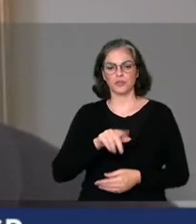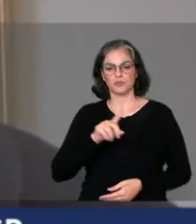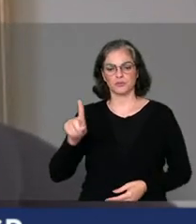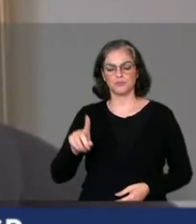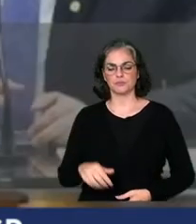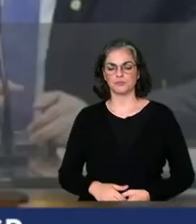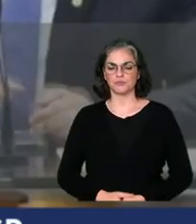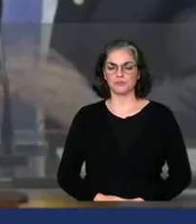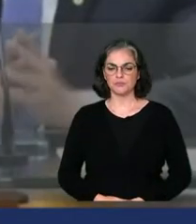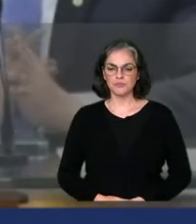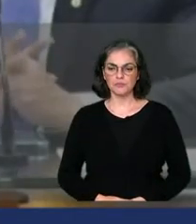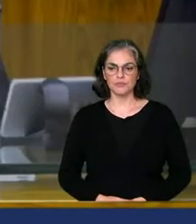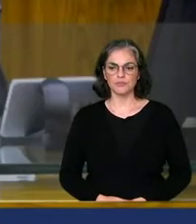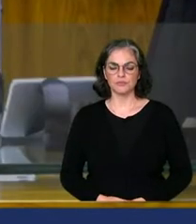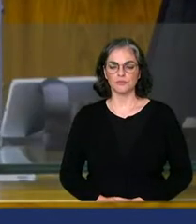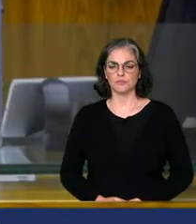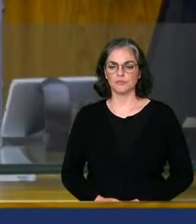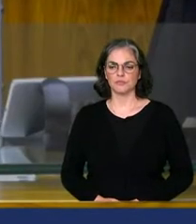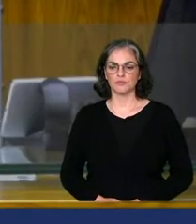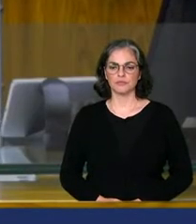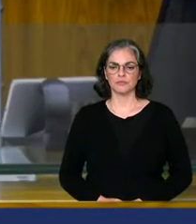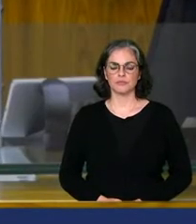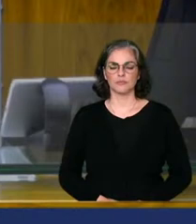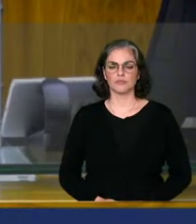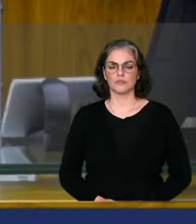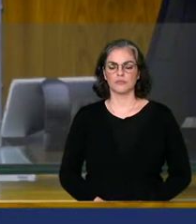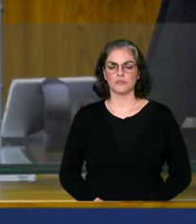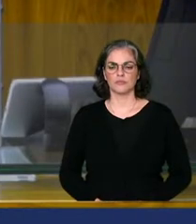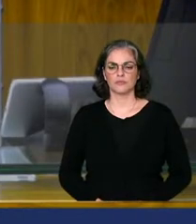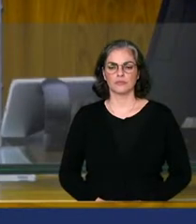NÃO A ESSE PROJETO. -- [PRESIDENTE]: AVANTE,